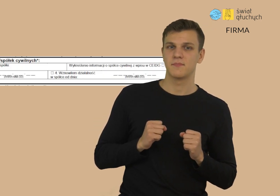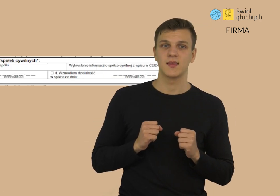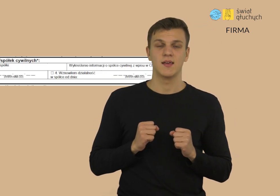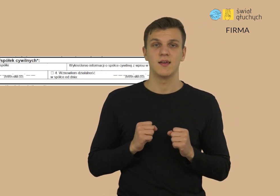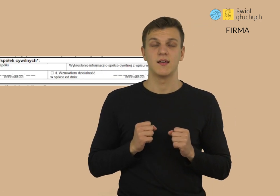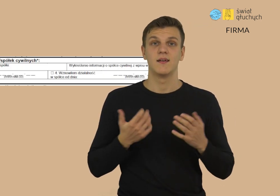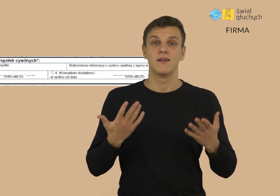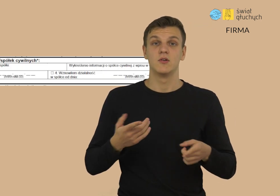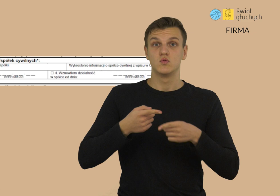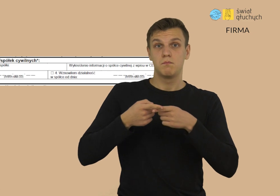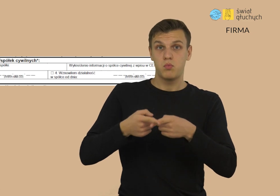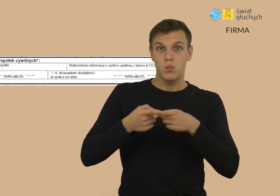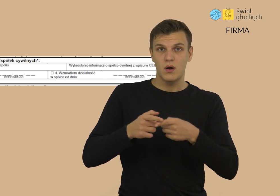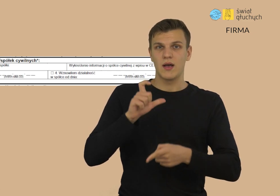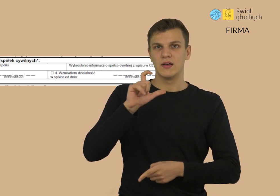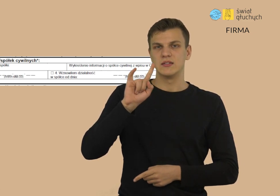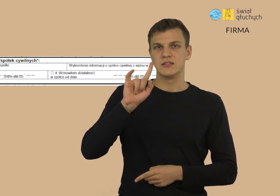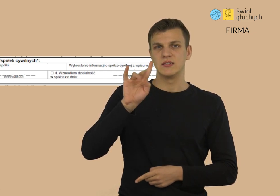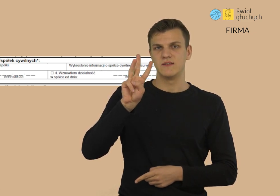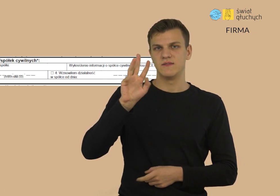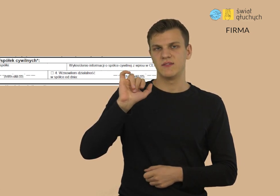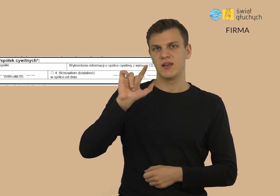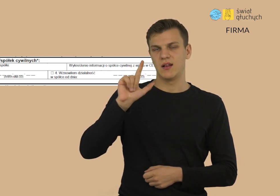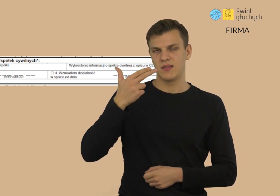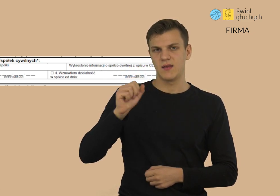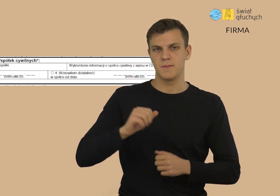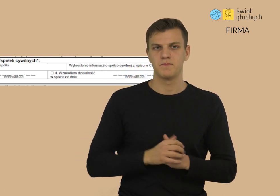26. Spółki cywilne.